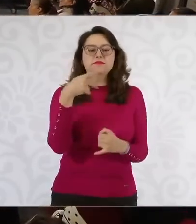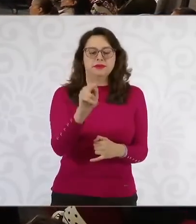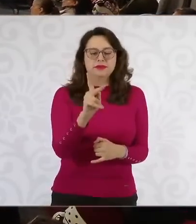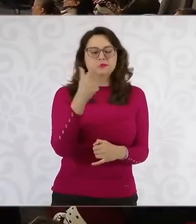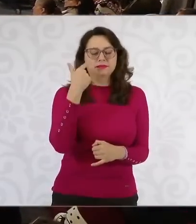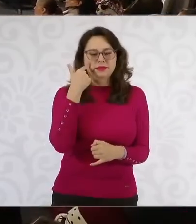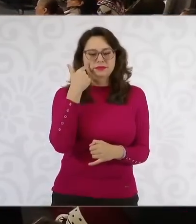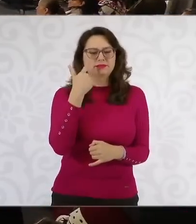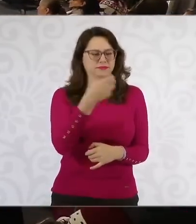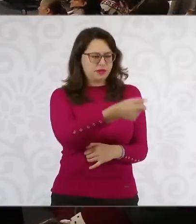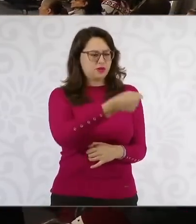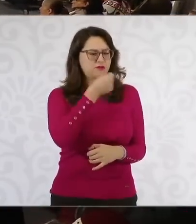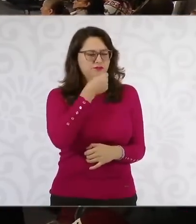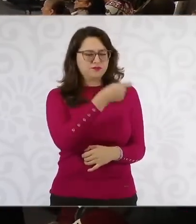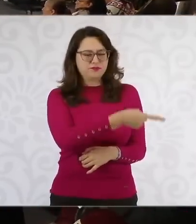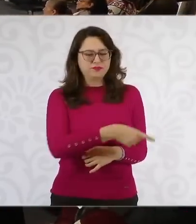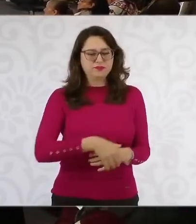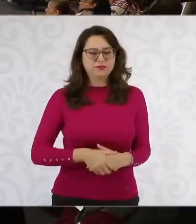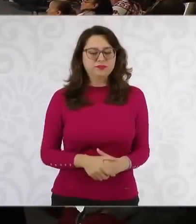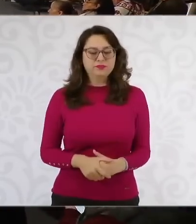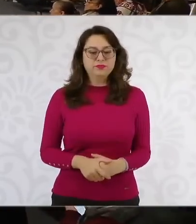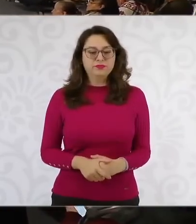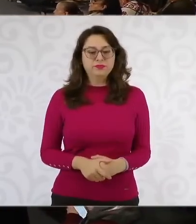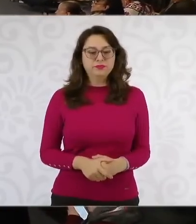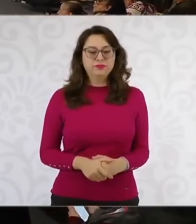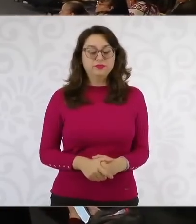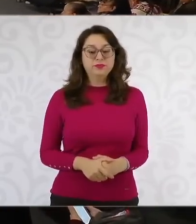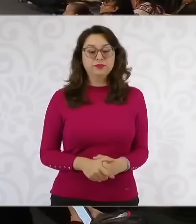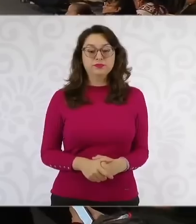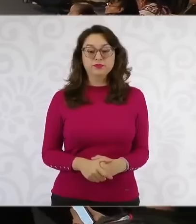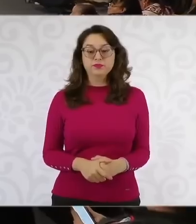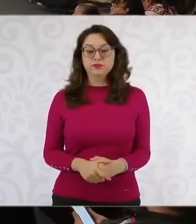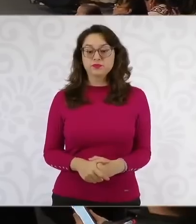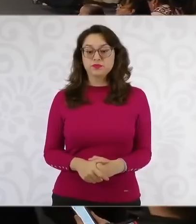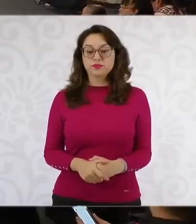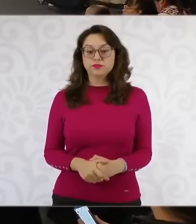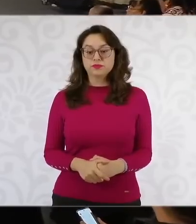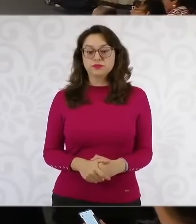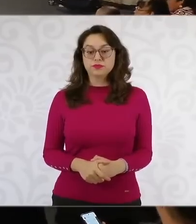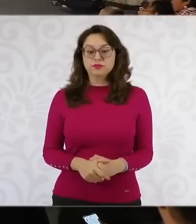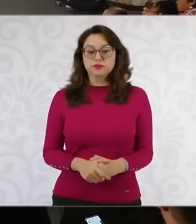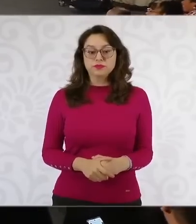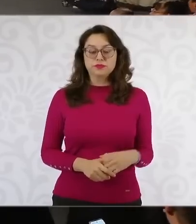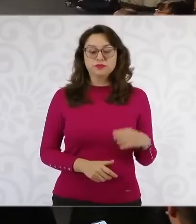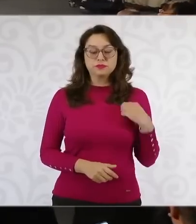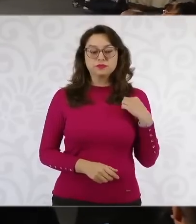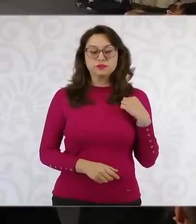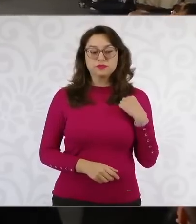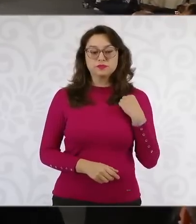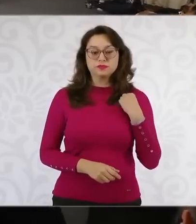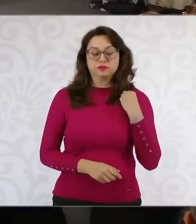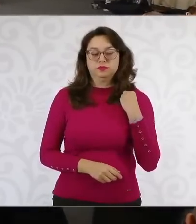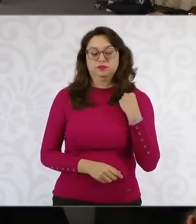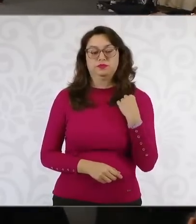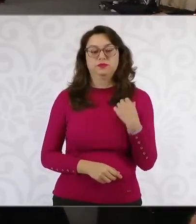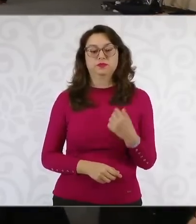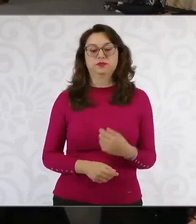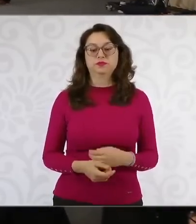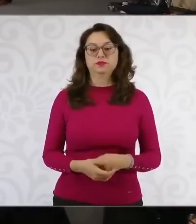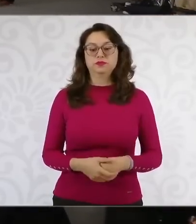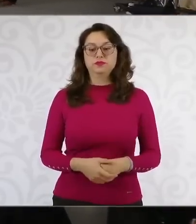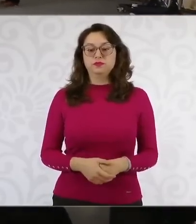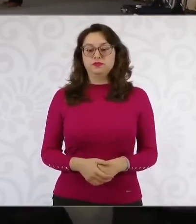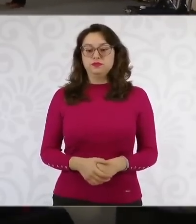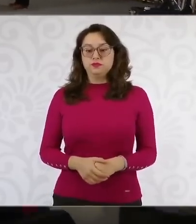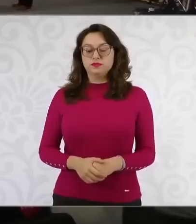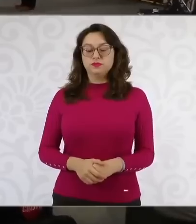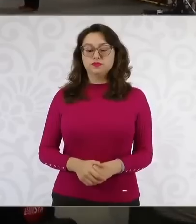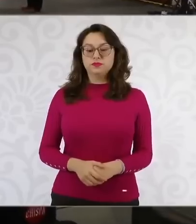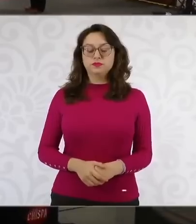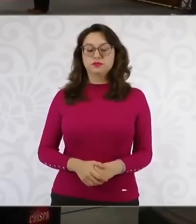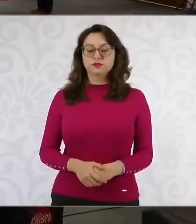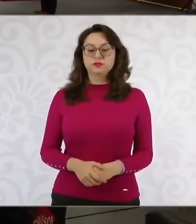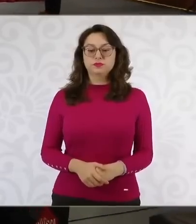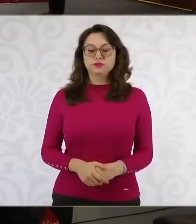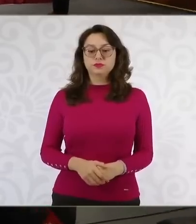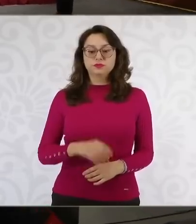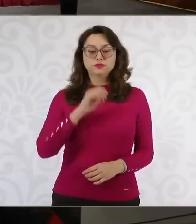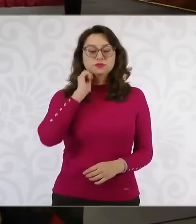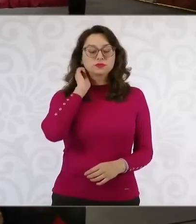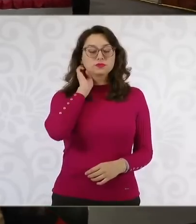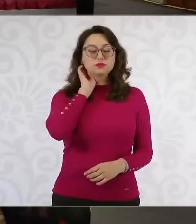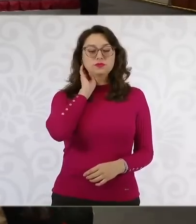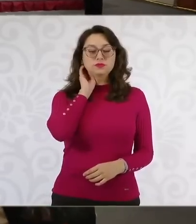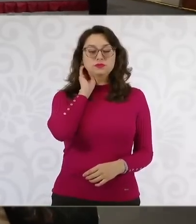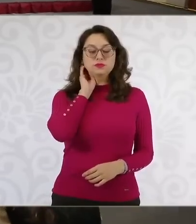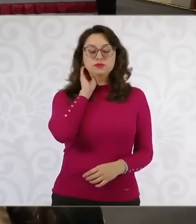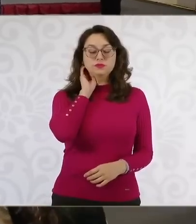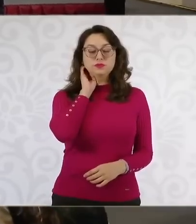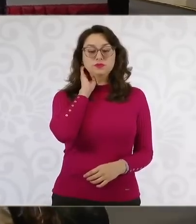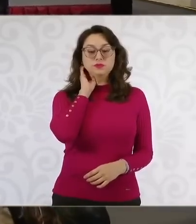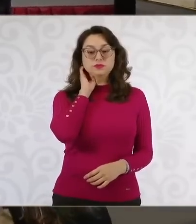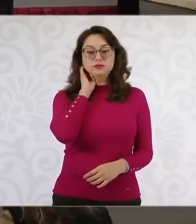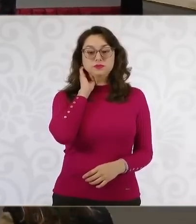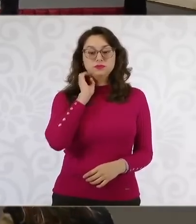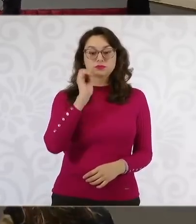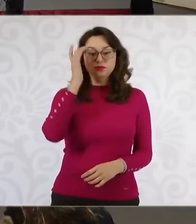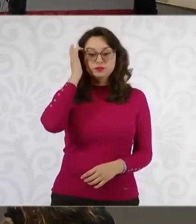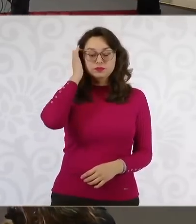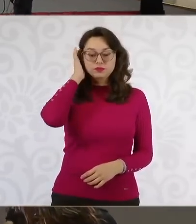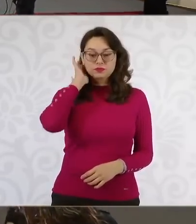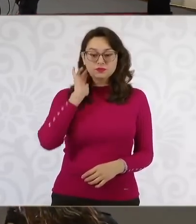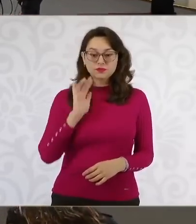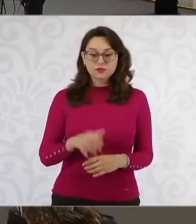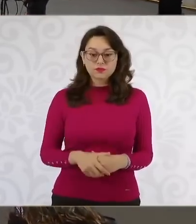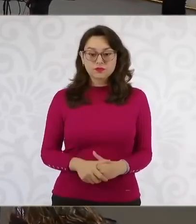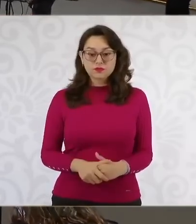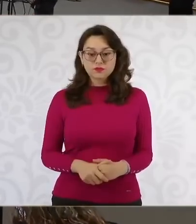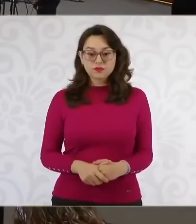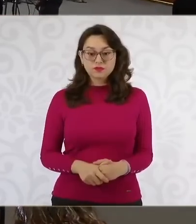micr a ver si algunos indicadores de cómo Cerramos el año a